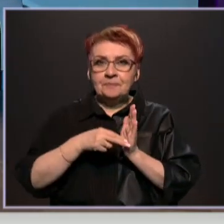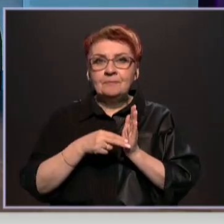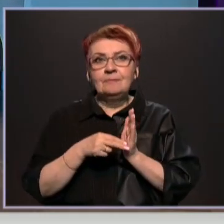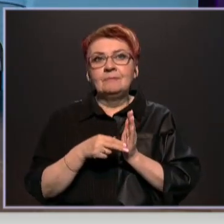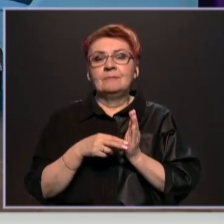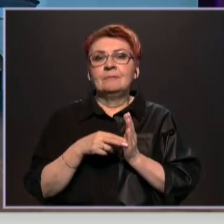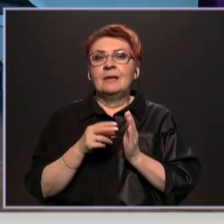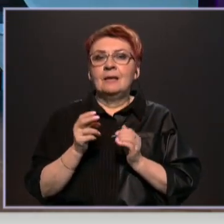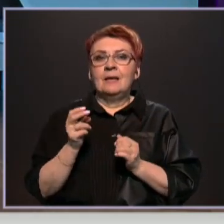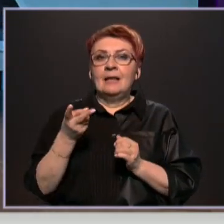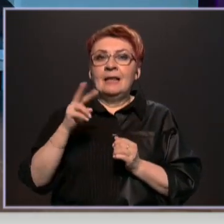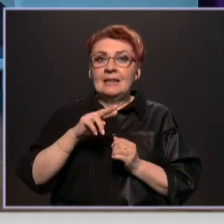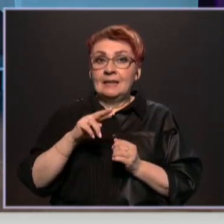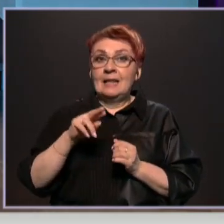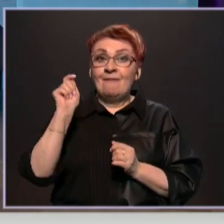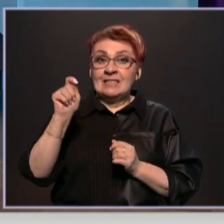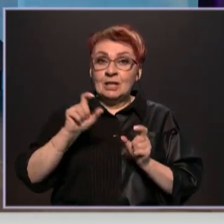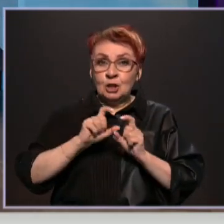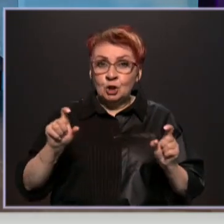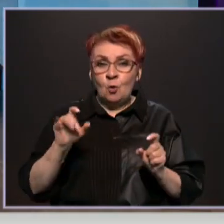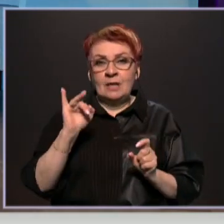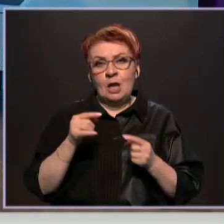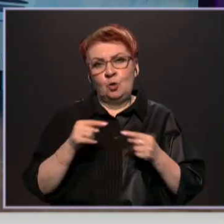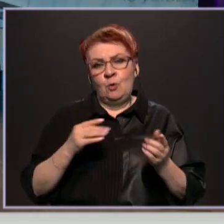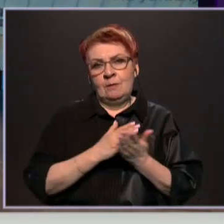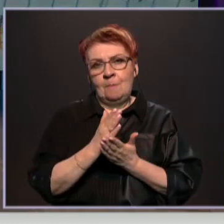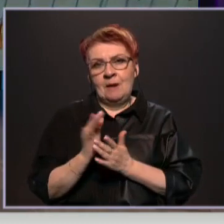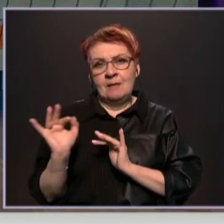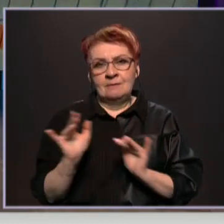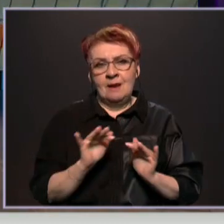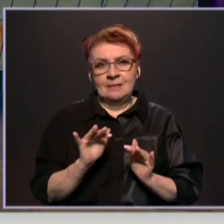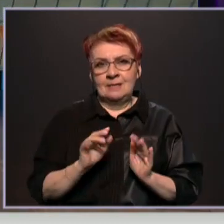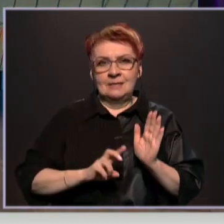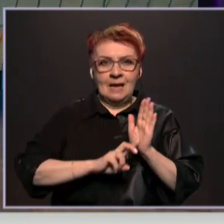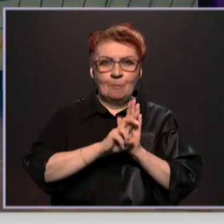дома для классов воскресной школы и других направлений деятельности общины накануне